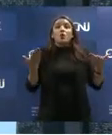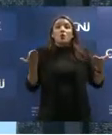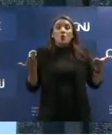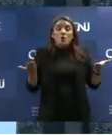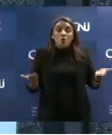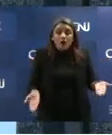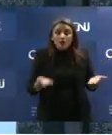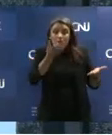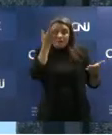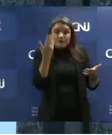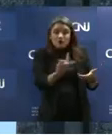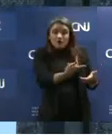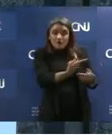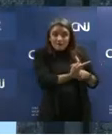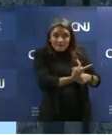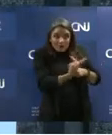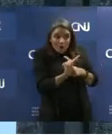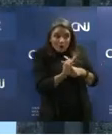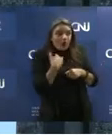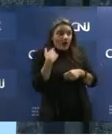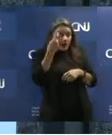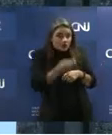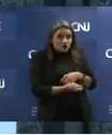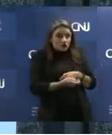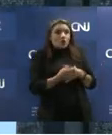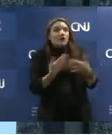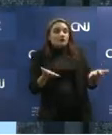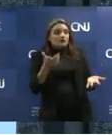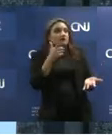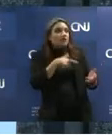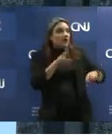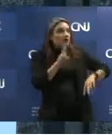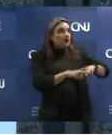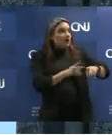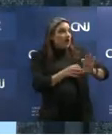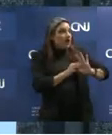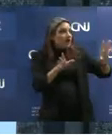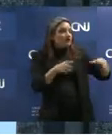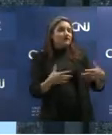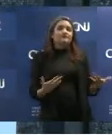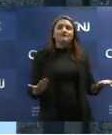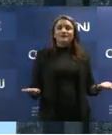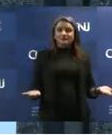Então, eu acho que nós temos que olhar para dentro